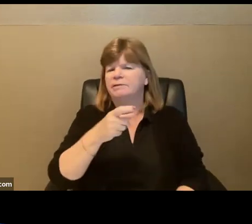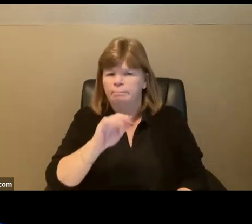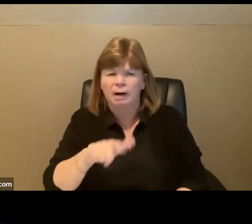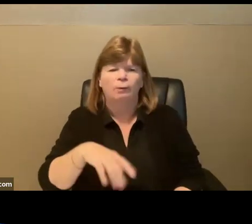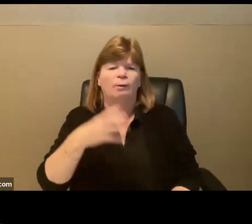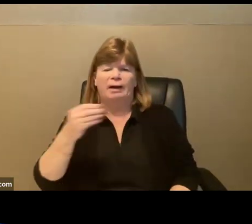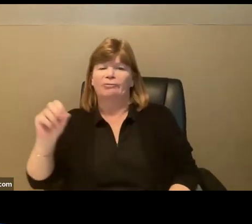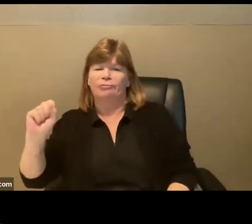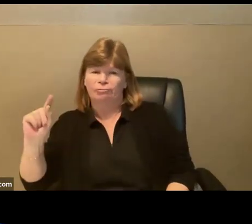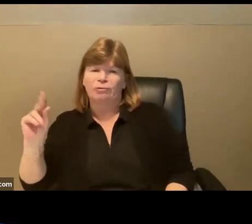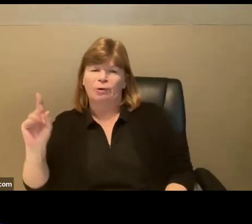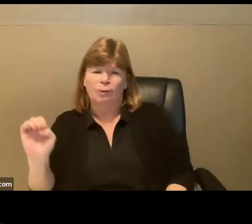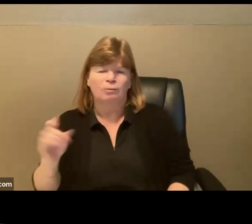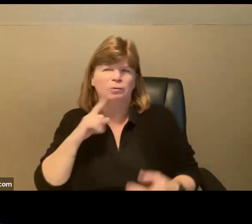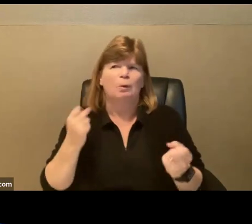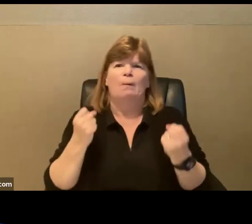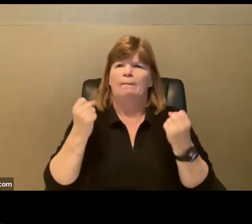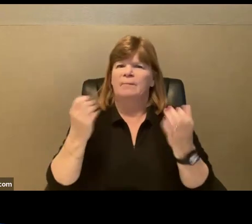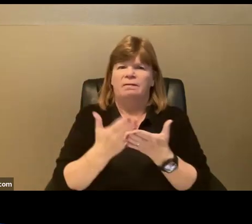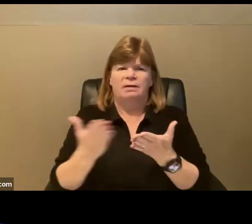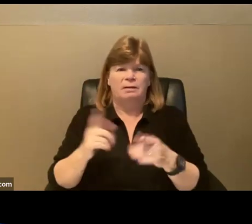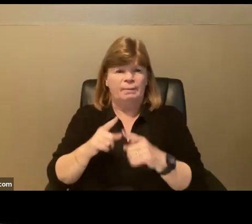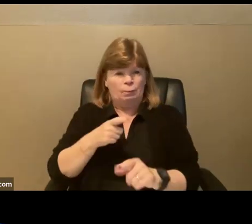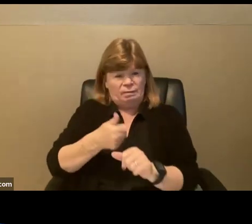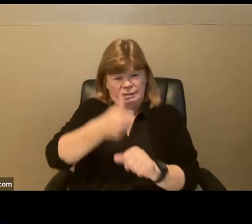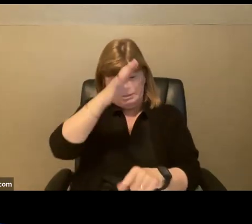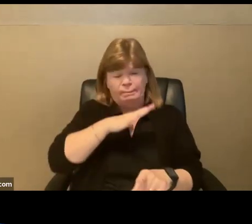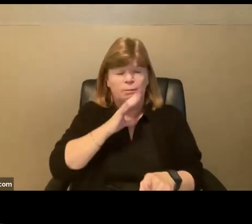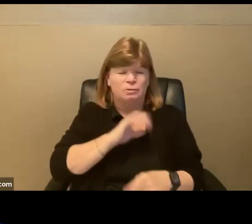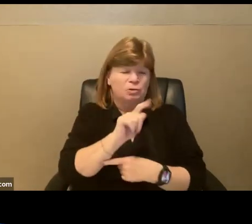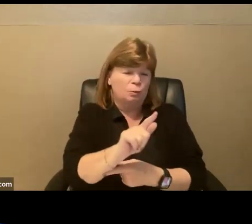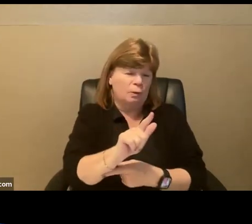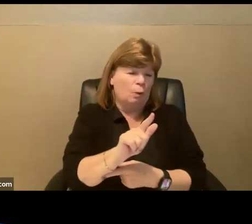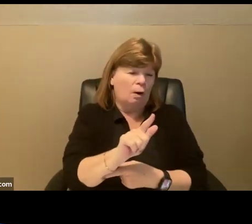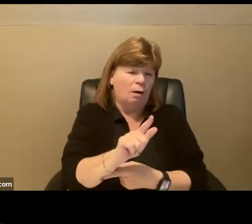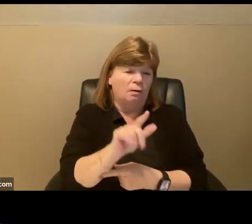Hay tantas cosas. Pero cuando tenía 21 años, que habría sido, ¿hace 60